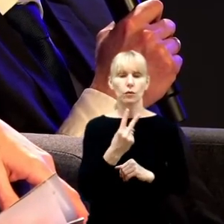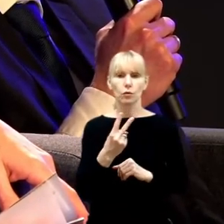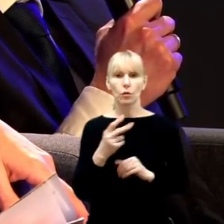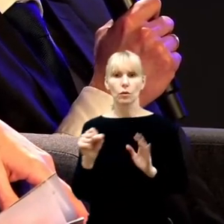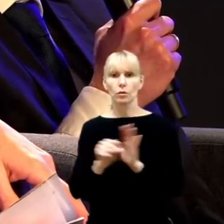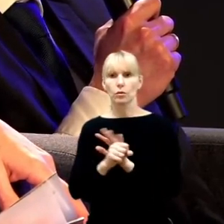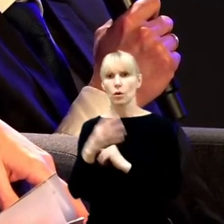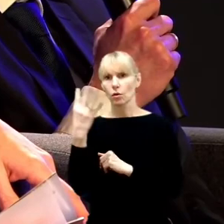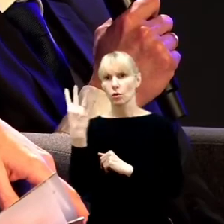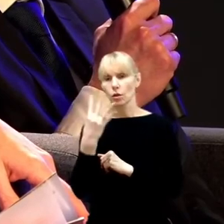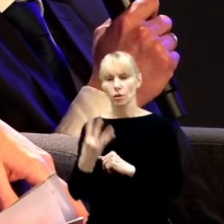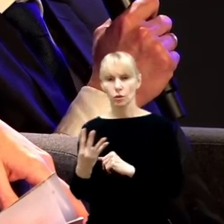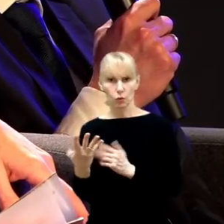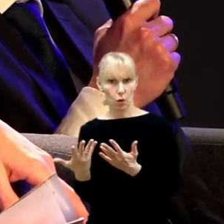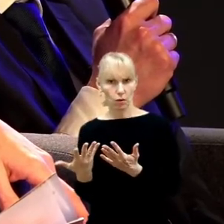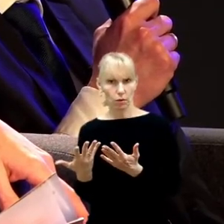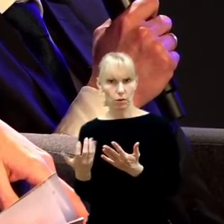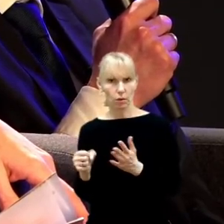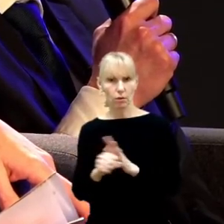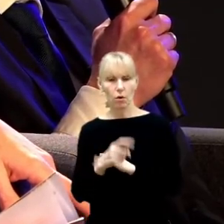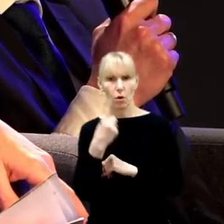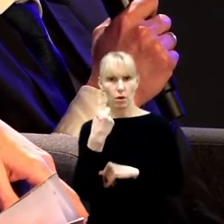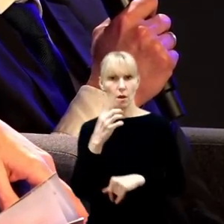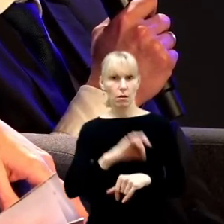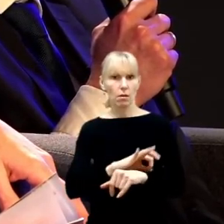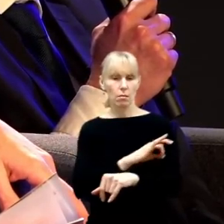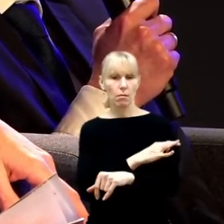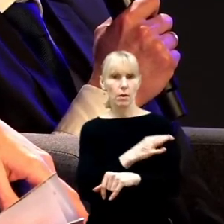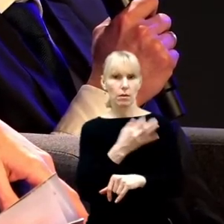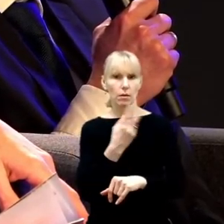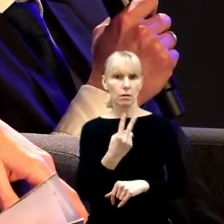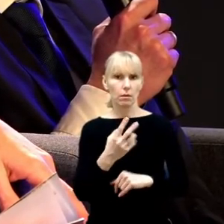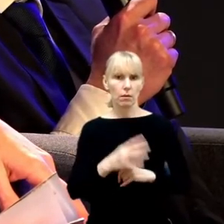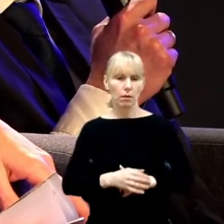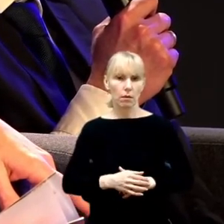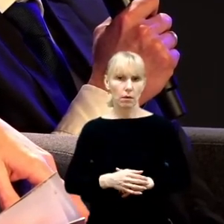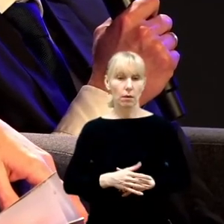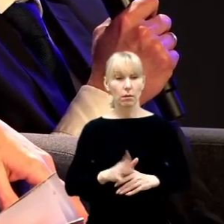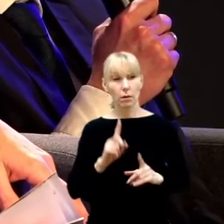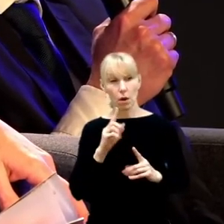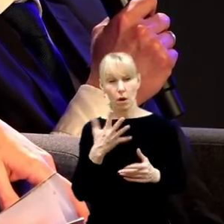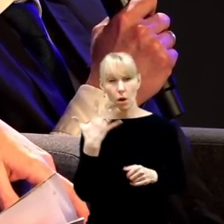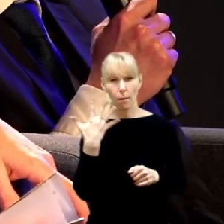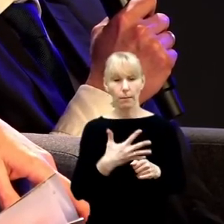To się przekłada, przypatrząc na mieszkanie 50-metrowe, jest to między 100 a 200 złotych.